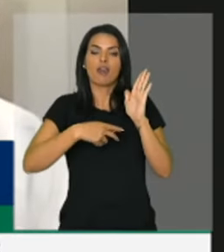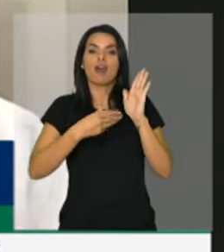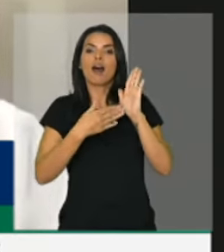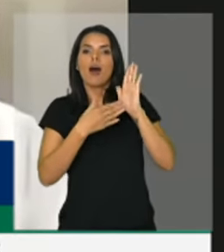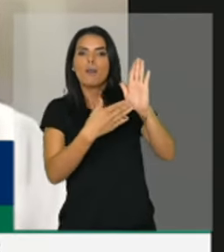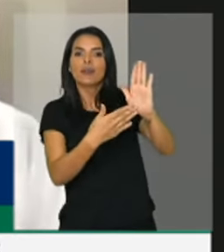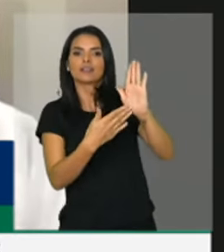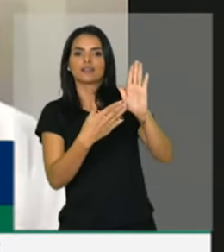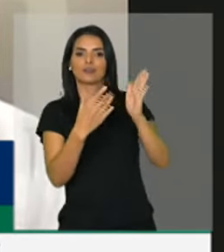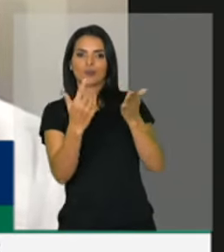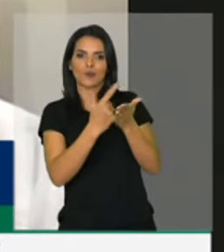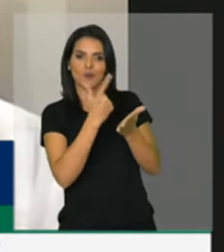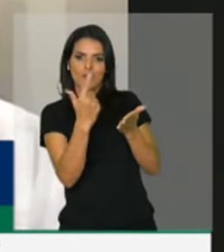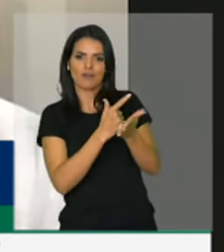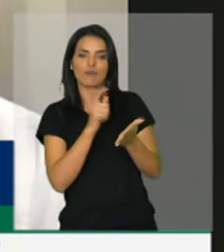FÓRUM OU... RUDNEI MARQUES, PRESIDENTE DO FONE CAT. NESSA